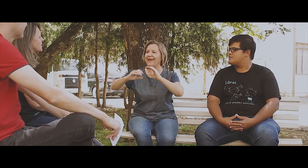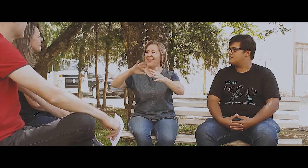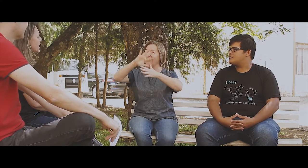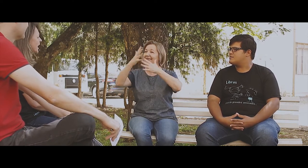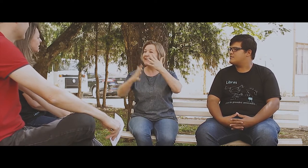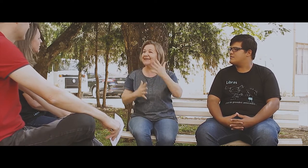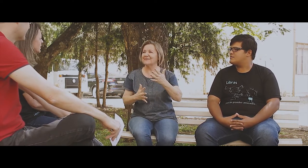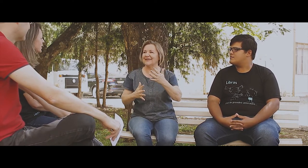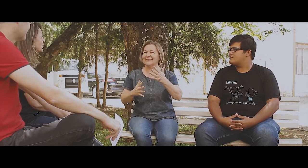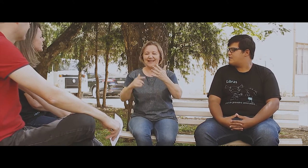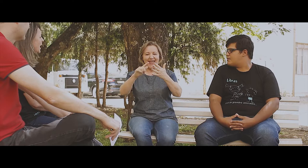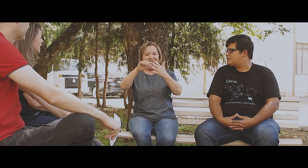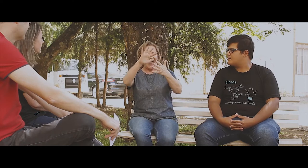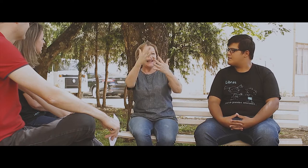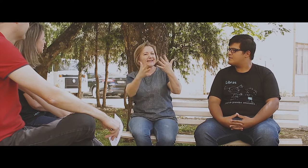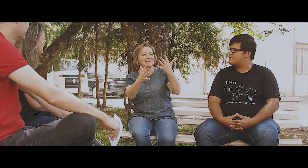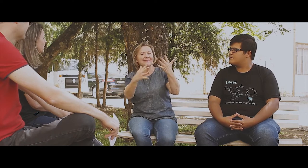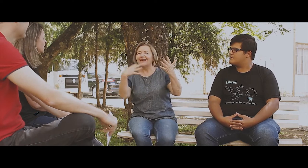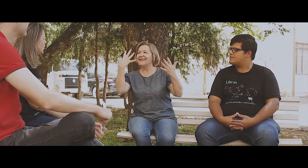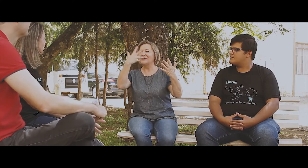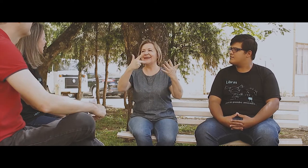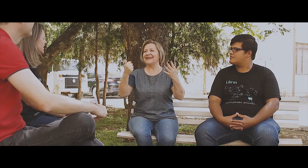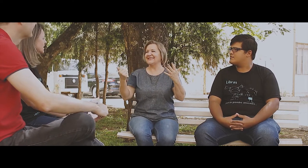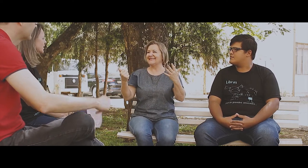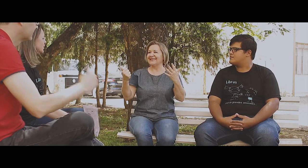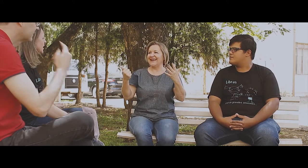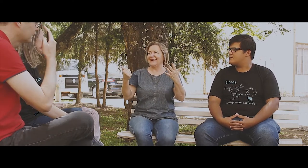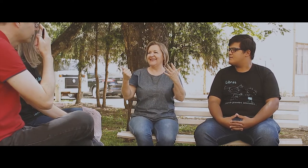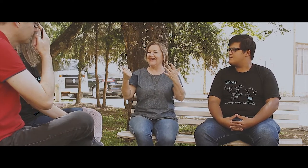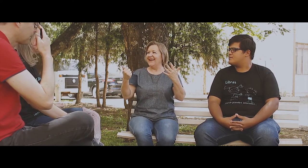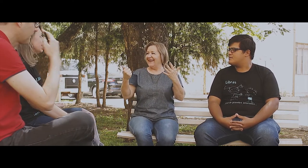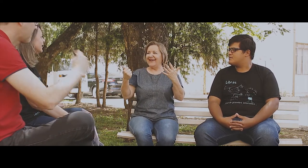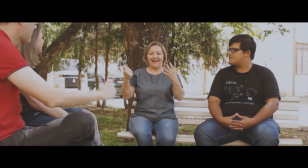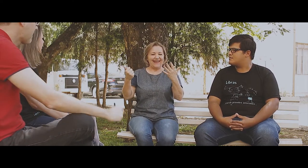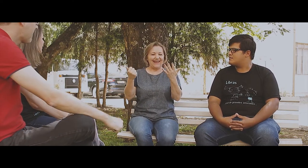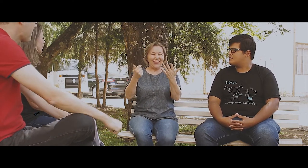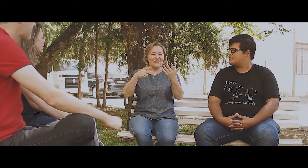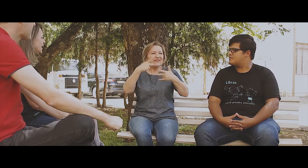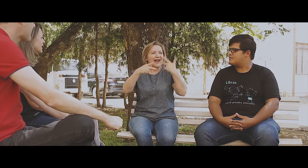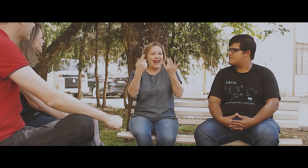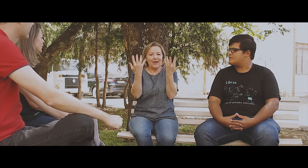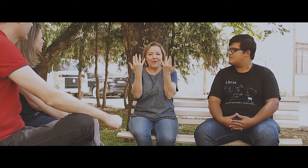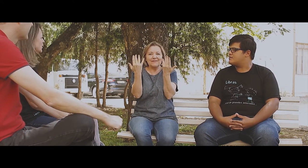nós temos a Libras para nossa comunicação. É linda nossa comunicação se